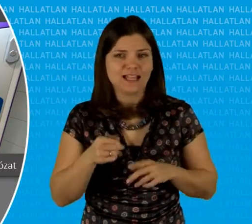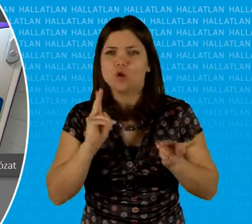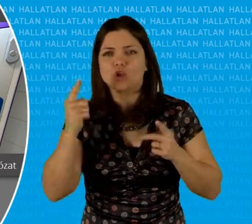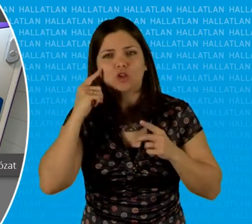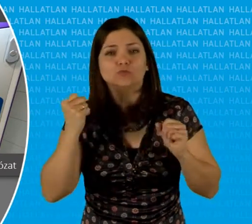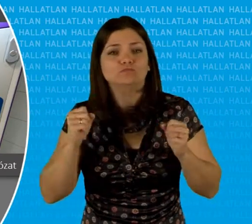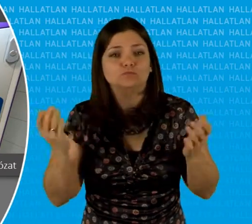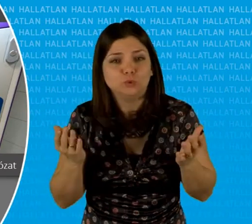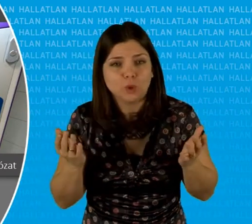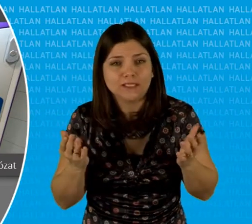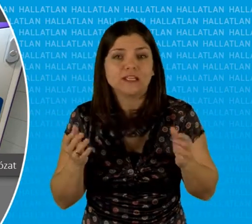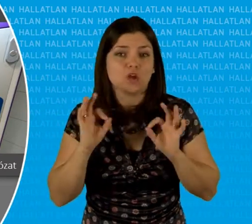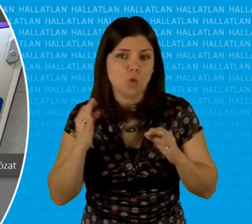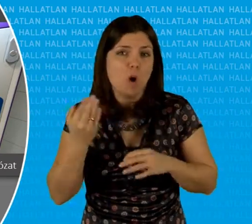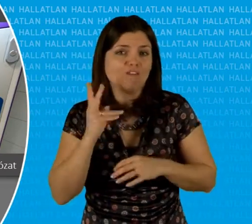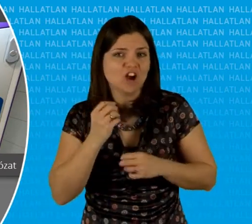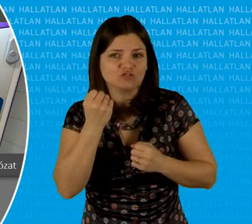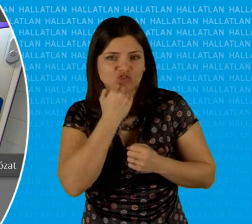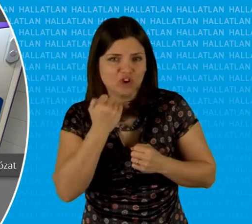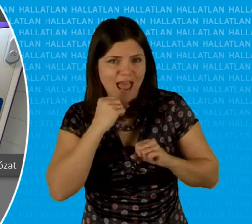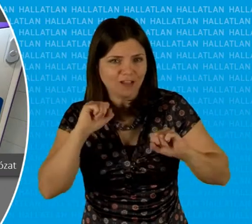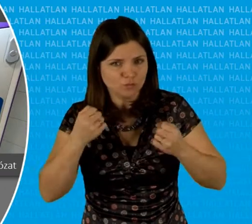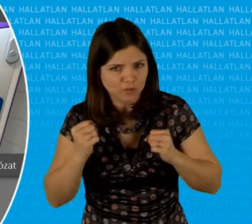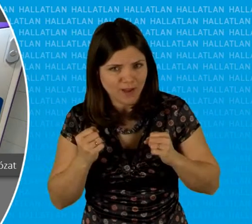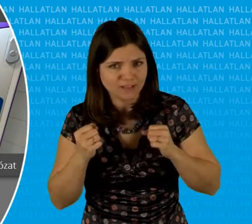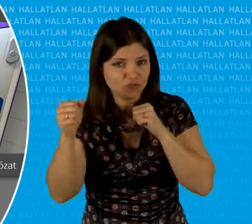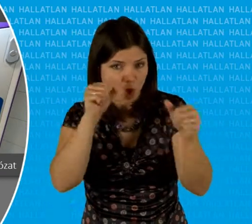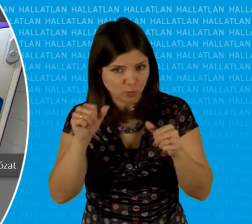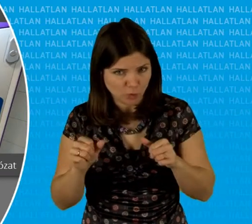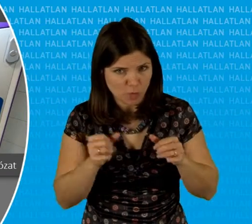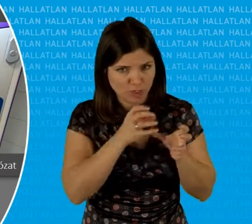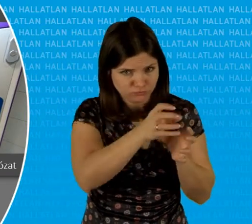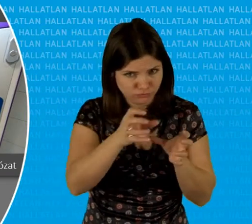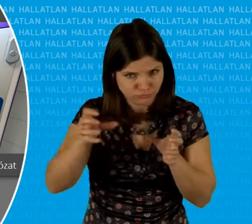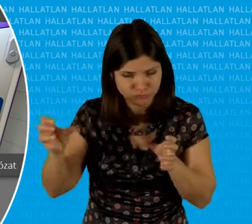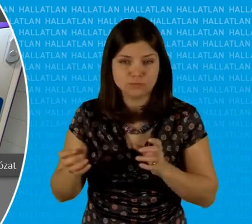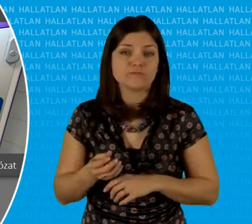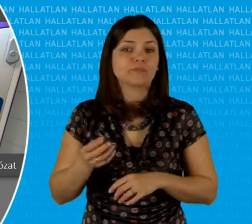Ennek leginkább a saját üzemeltetésű automaták felelnek meg.